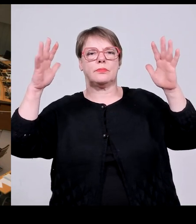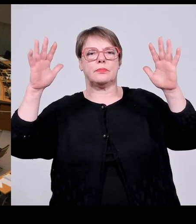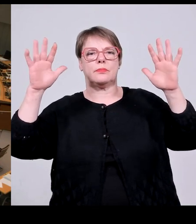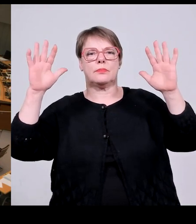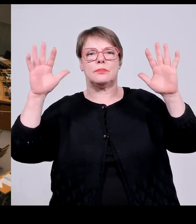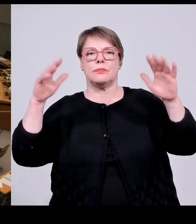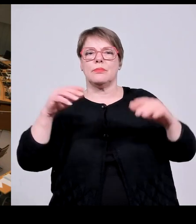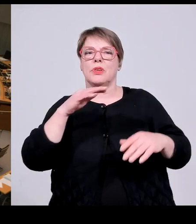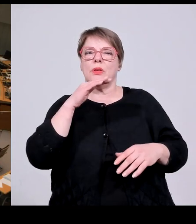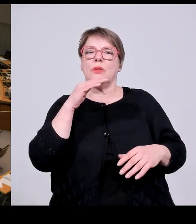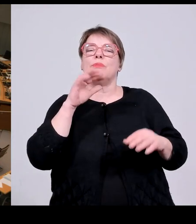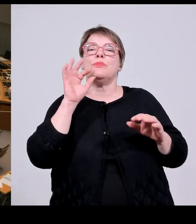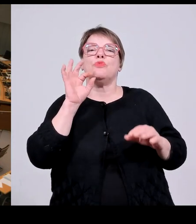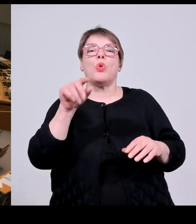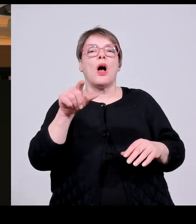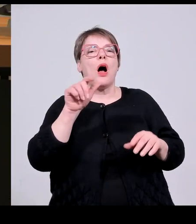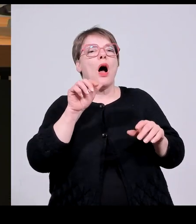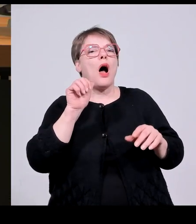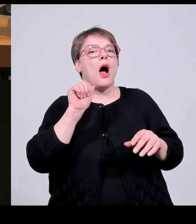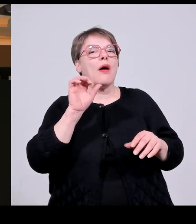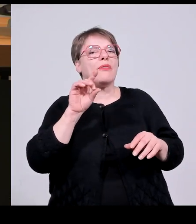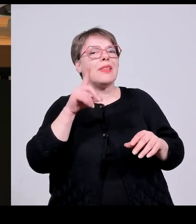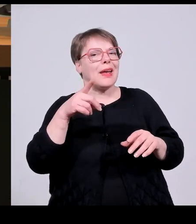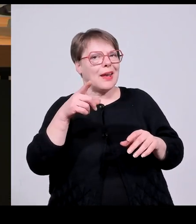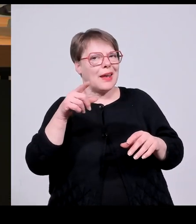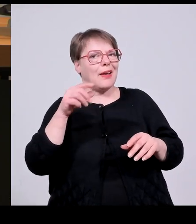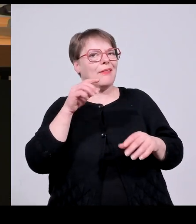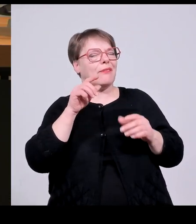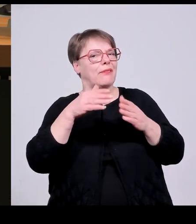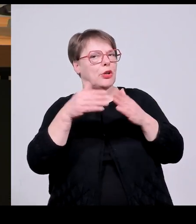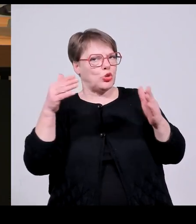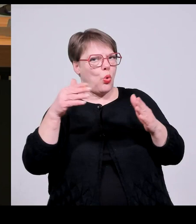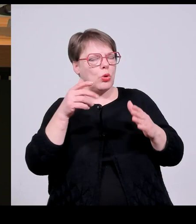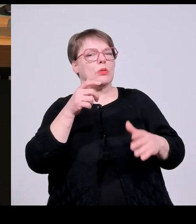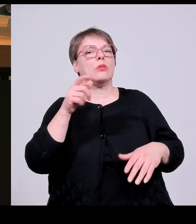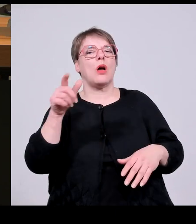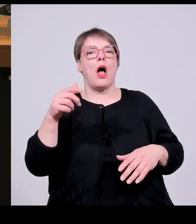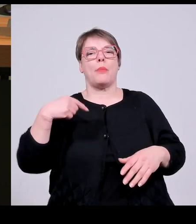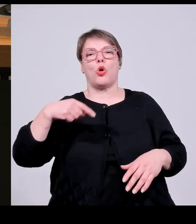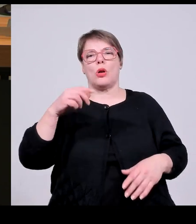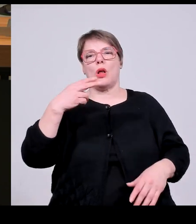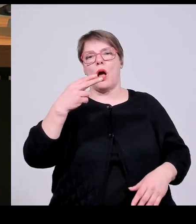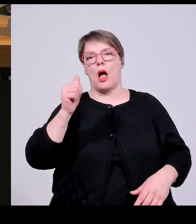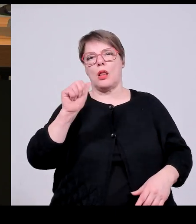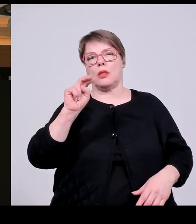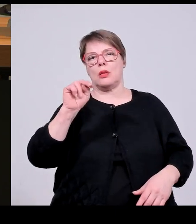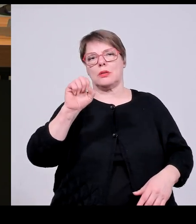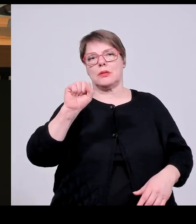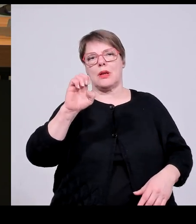es wunderbar. Wir stehen zusammen, auch gesagt beim ersten Redeentwurf.